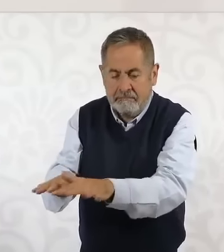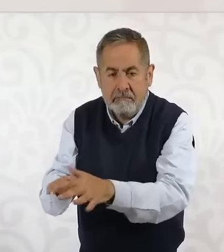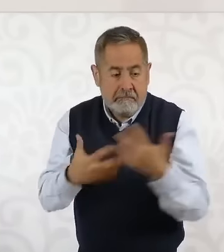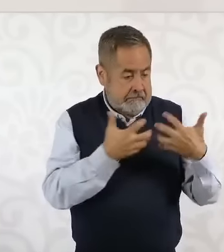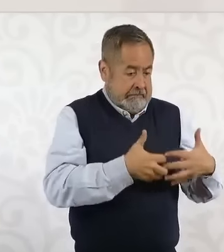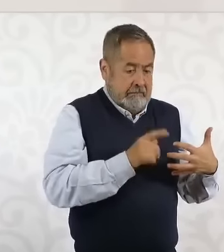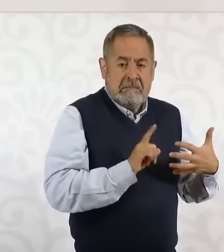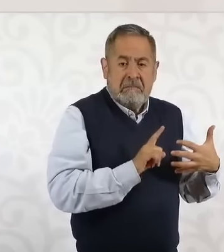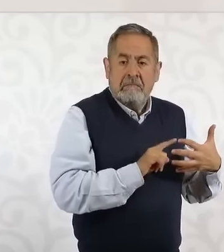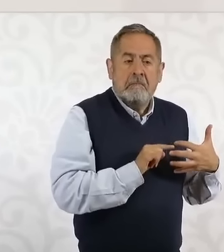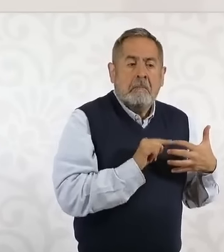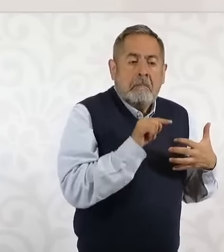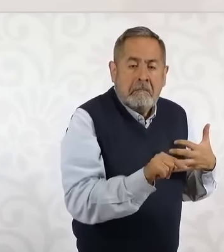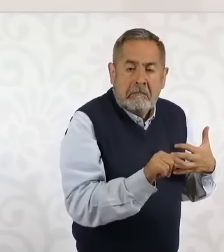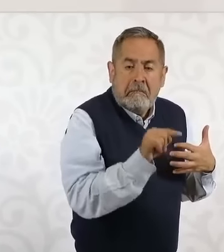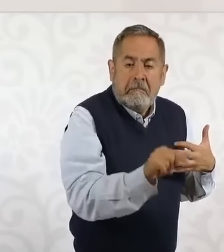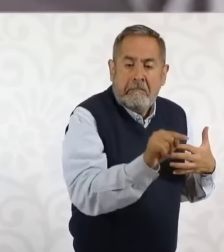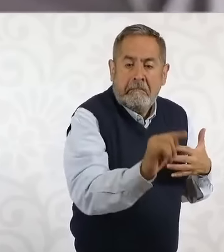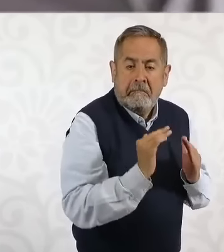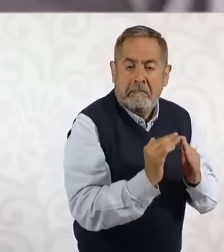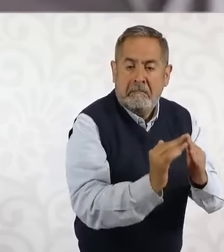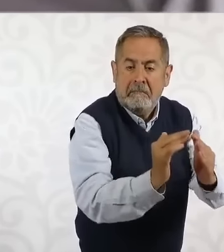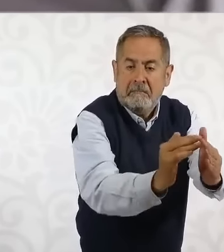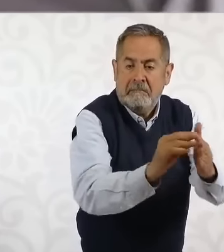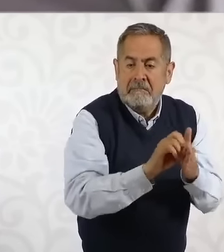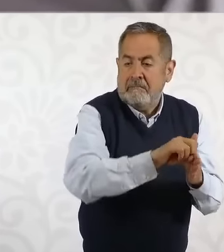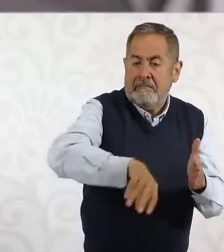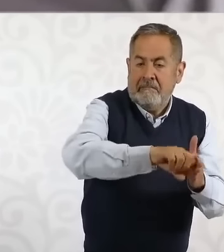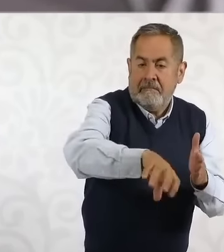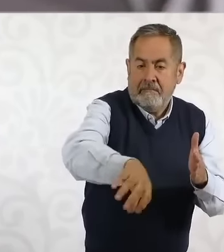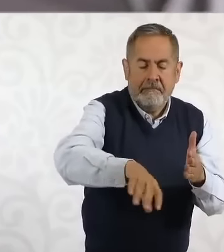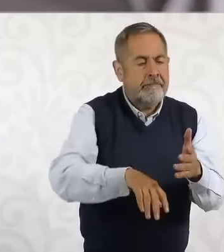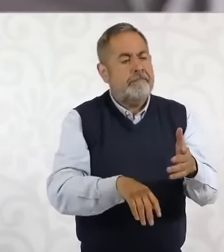puedan ser conducidas. Pero eso ya se está trabajando, ya identificamos el problema.